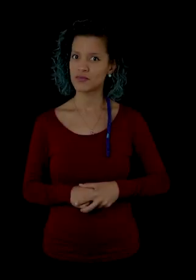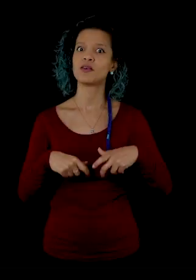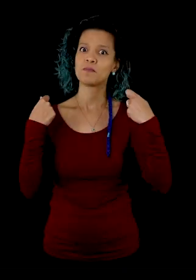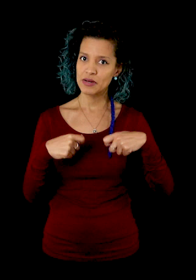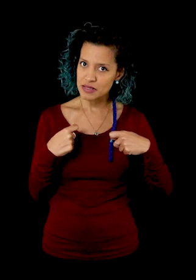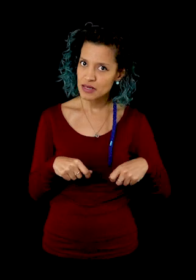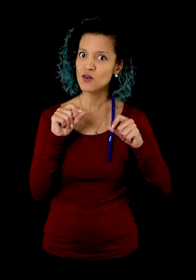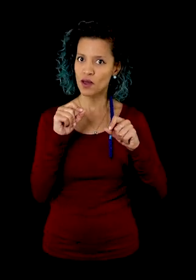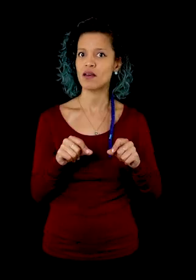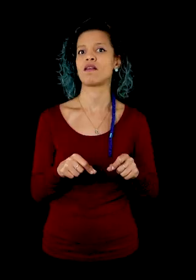E dá-lhe fita crepe!